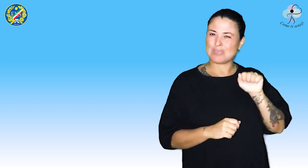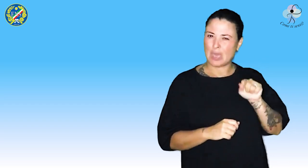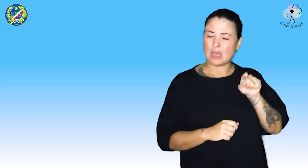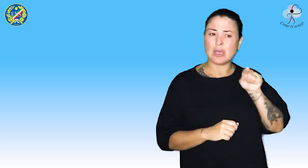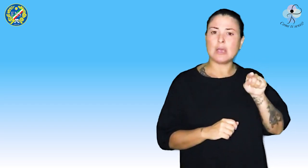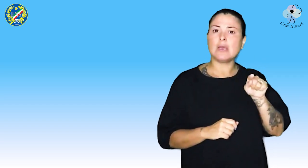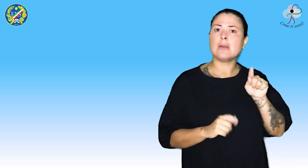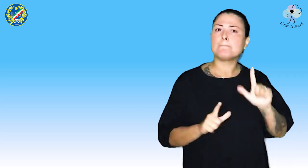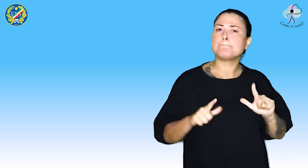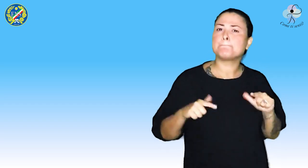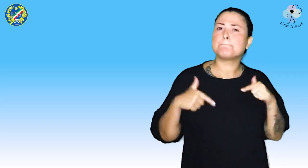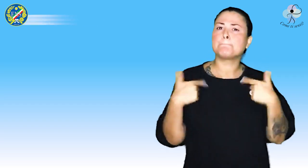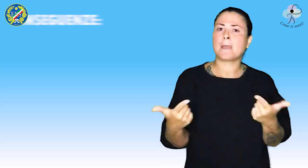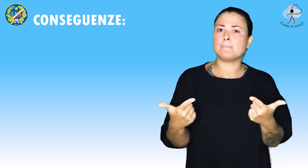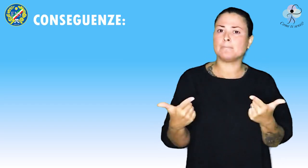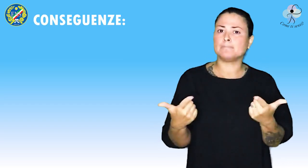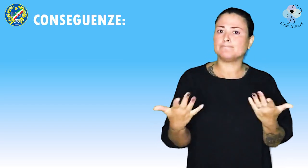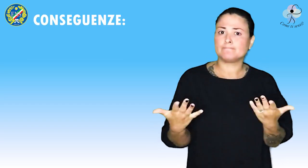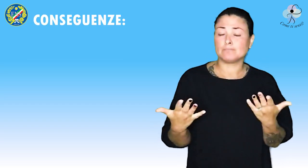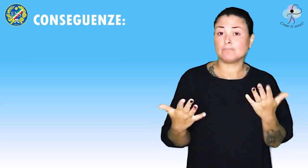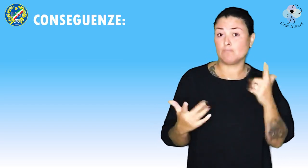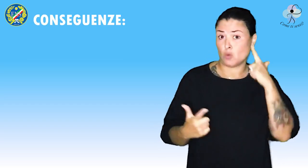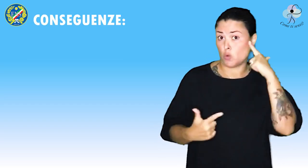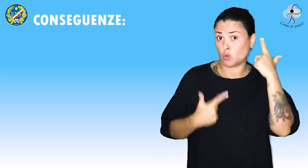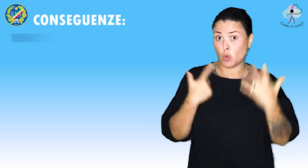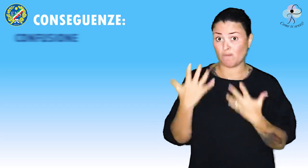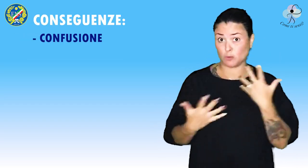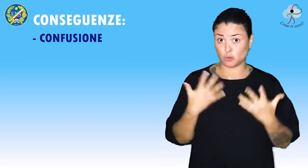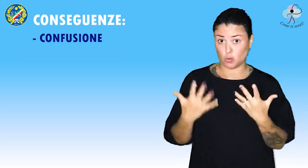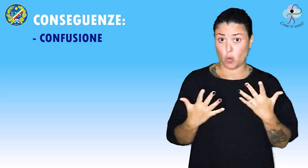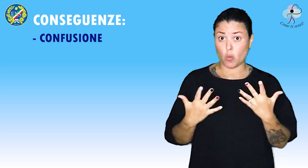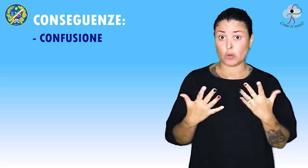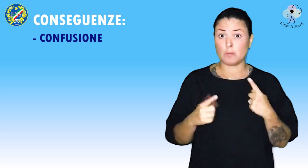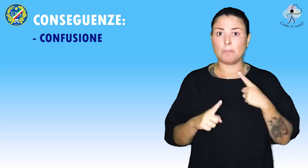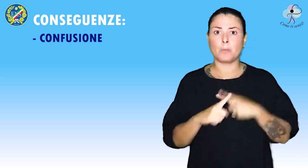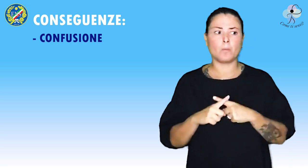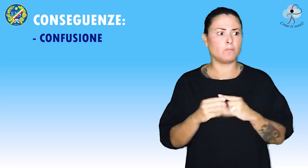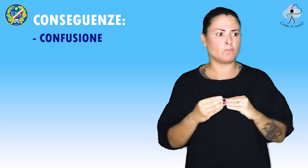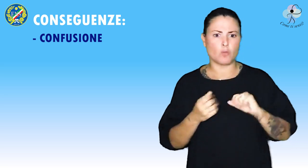diffuse negli spazi digitali e fisici.